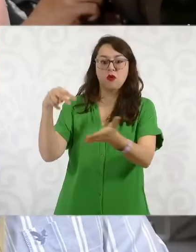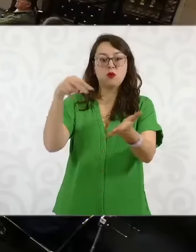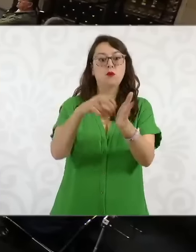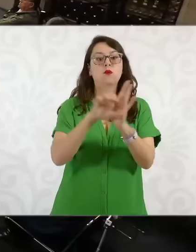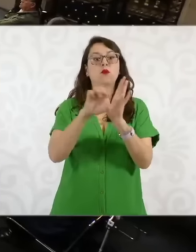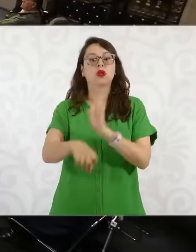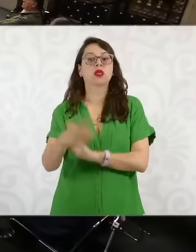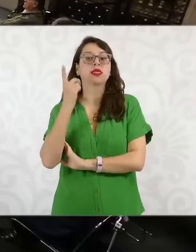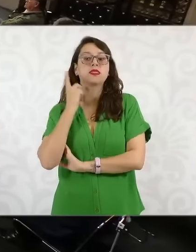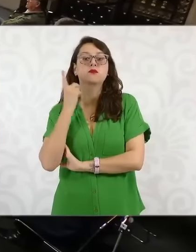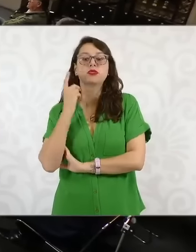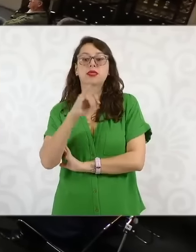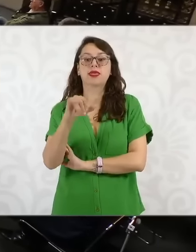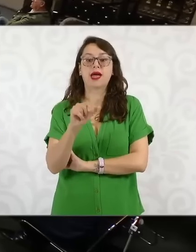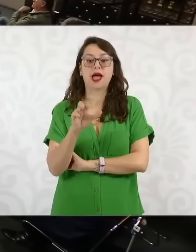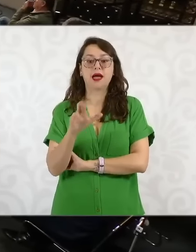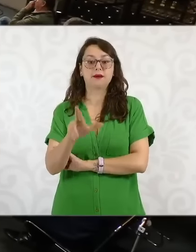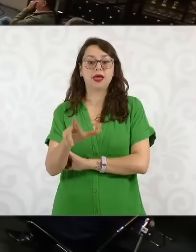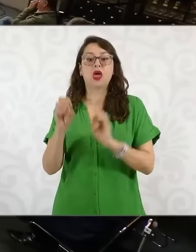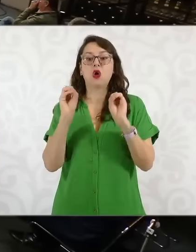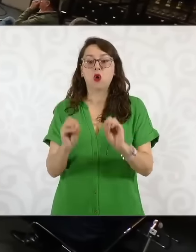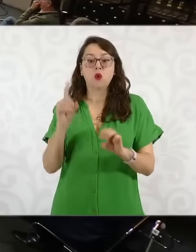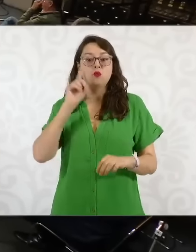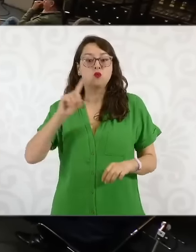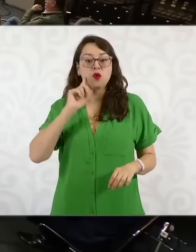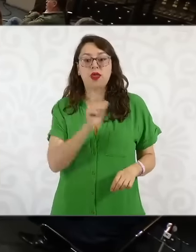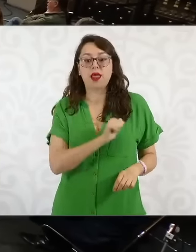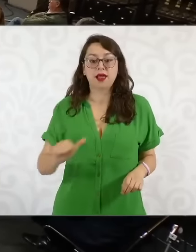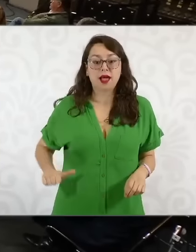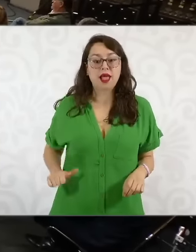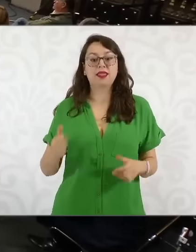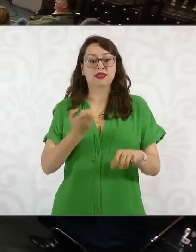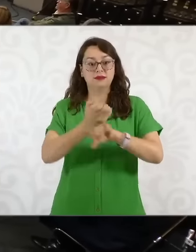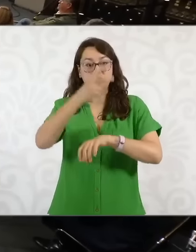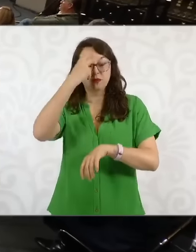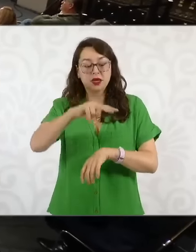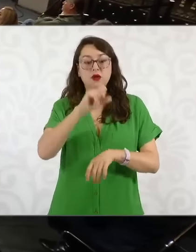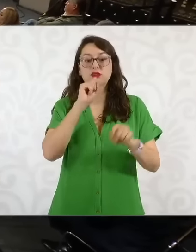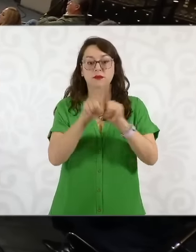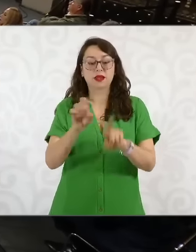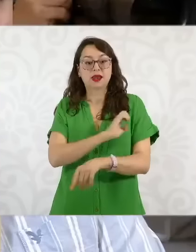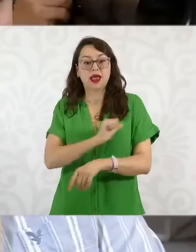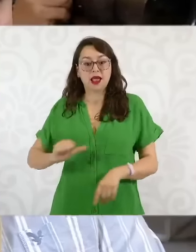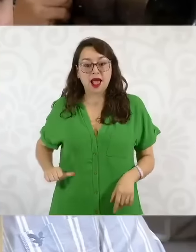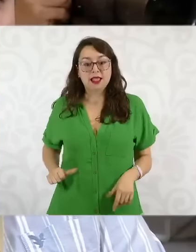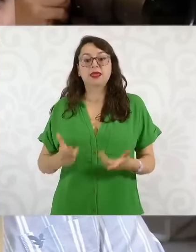Taja o algunas alcaldesas de Chiapas y uno del Estado de México. Quisiera preguntarle si desde